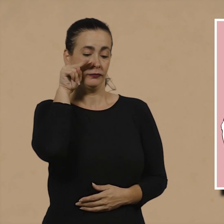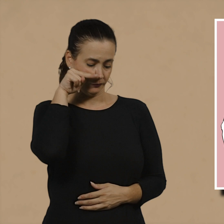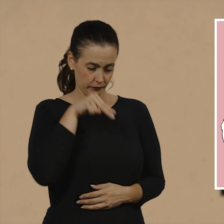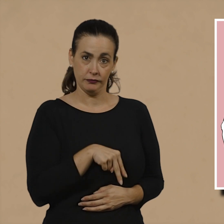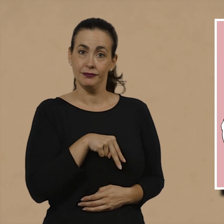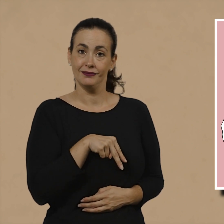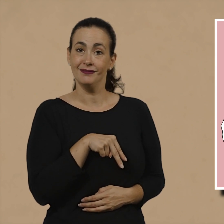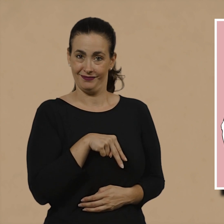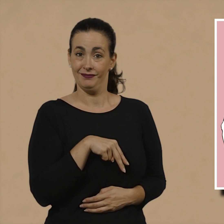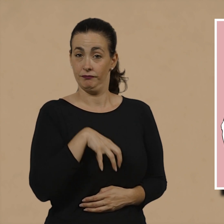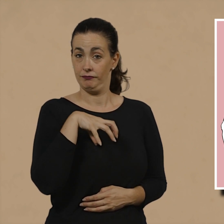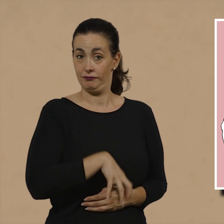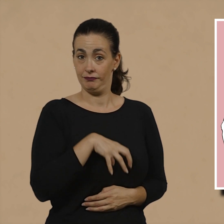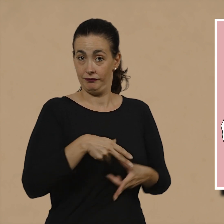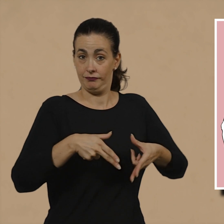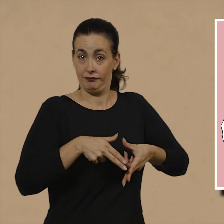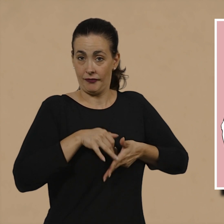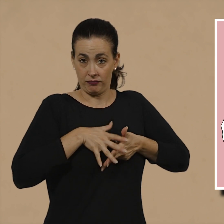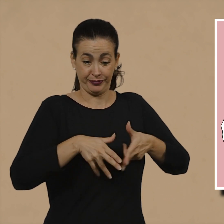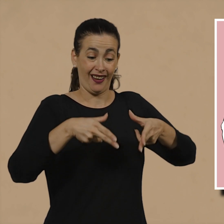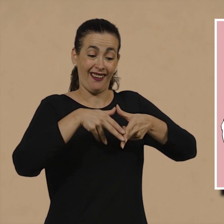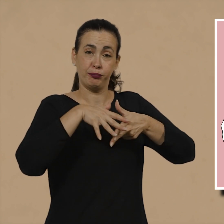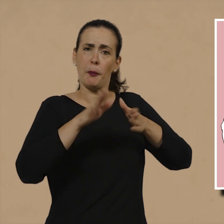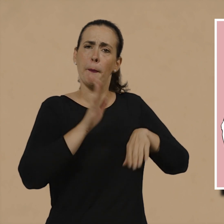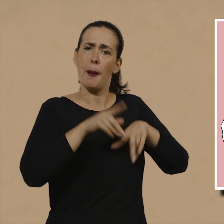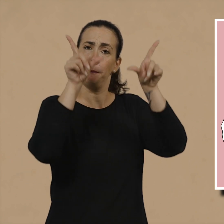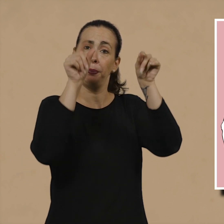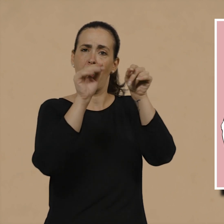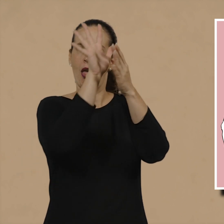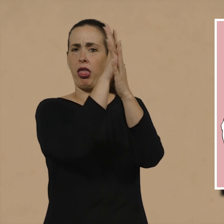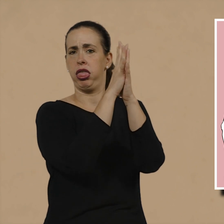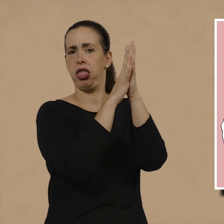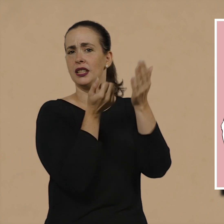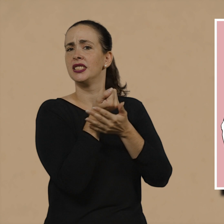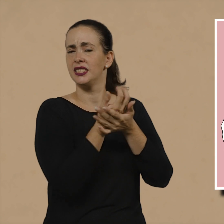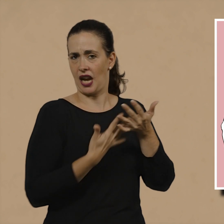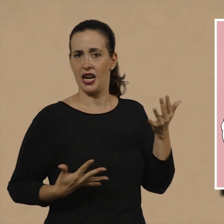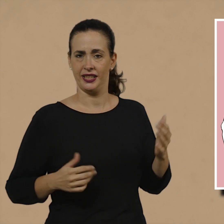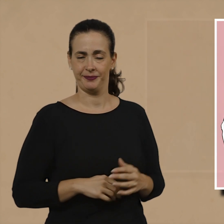Dirigeix la mirada cap al sangrat menstrual que li surt de la vagina i recorre l’entrecuix.